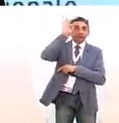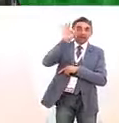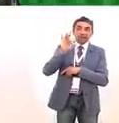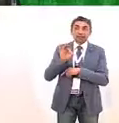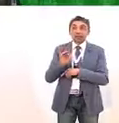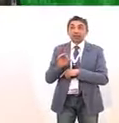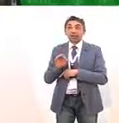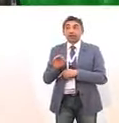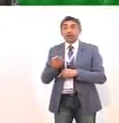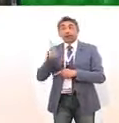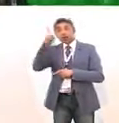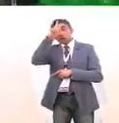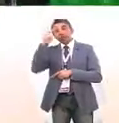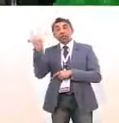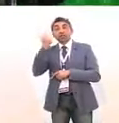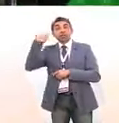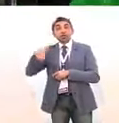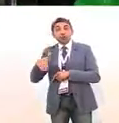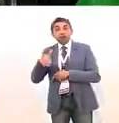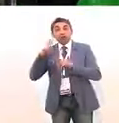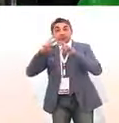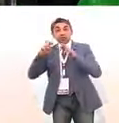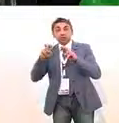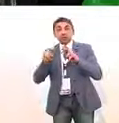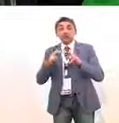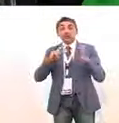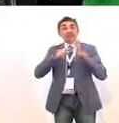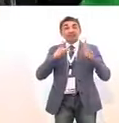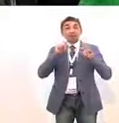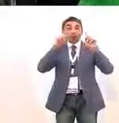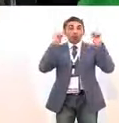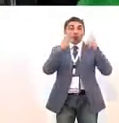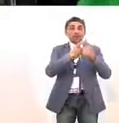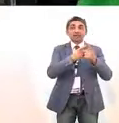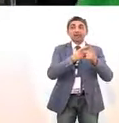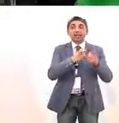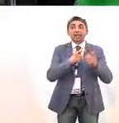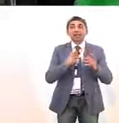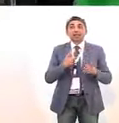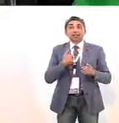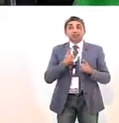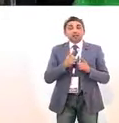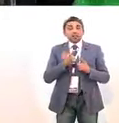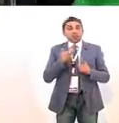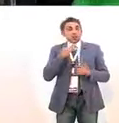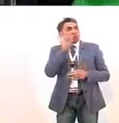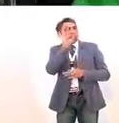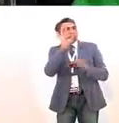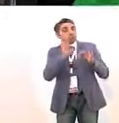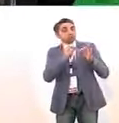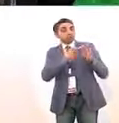300mila. Abbiamo un sistema di Università e Ricerca che ha dei punti di eccellenza straordinari